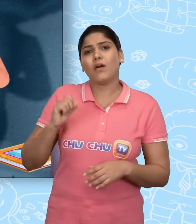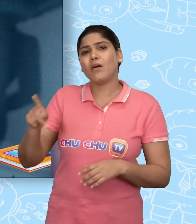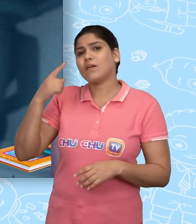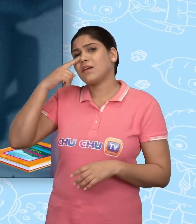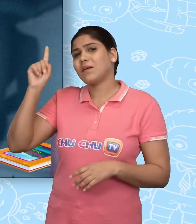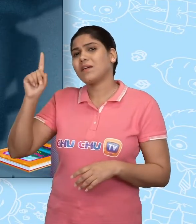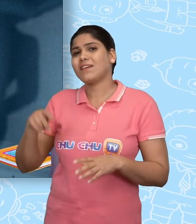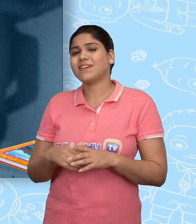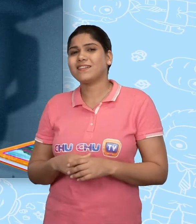ठीक है Mom